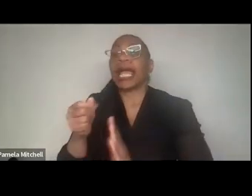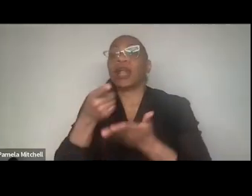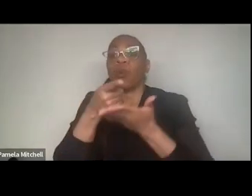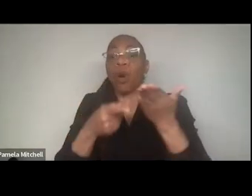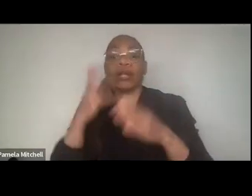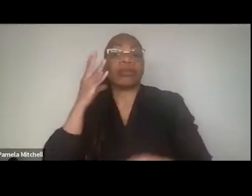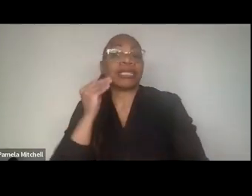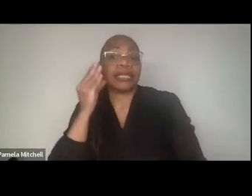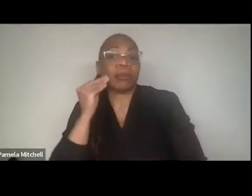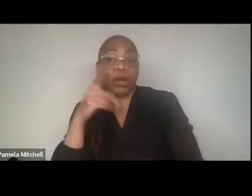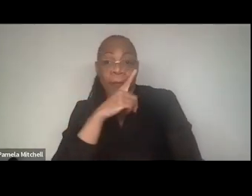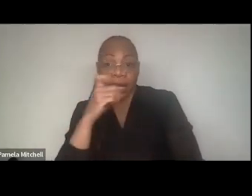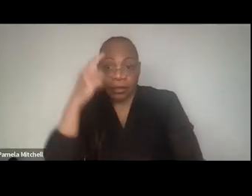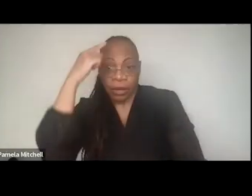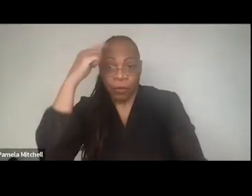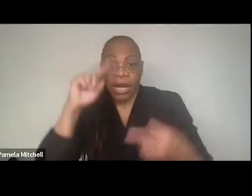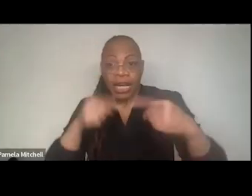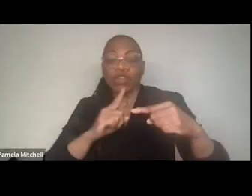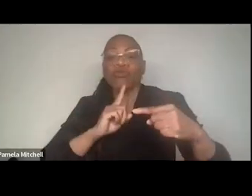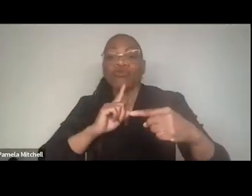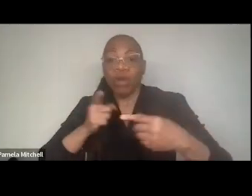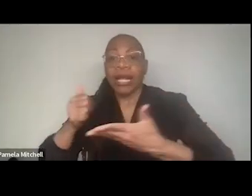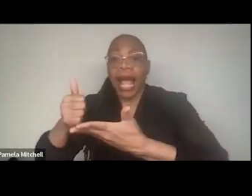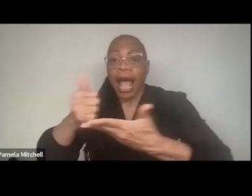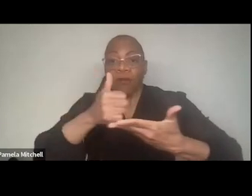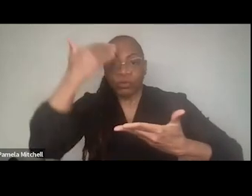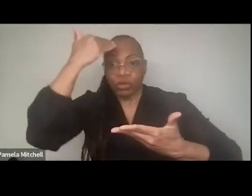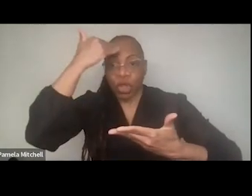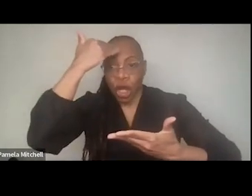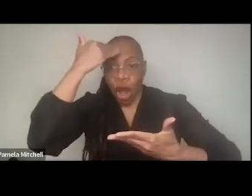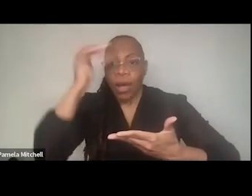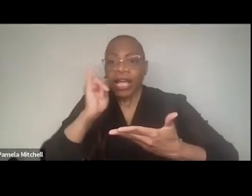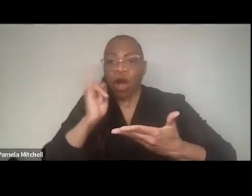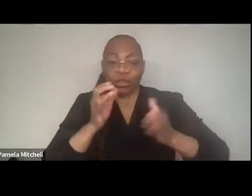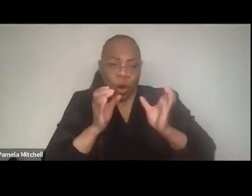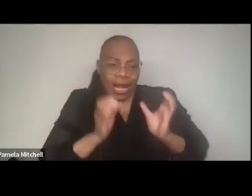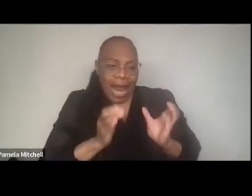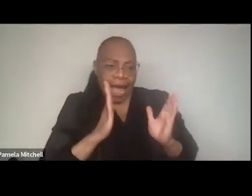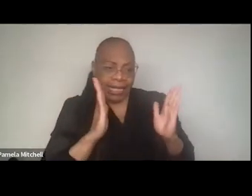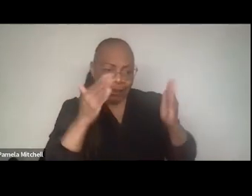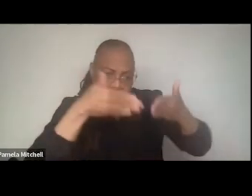debido a la lesión cerebral será muy útil. También es muy centrado en el cliente hacer eso para ayudar a entender